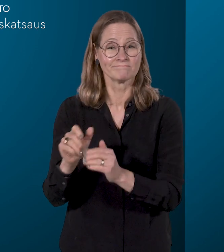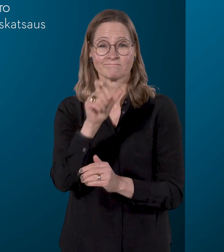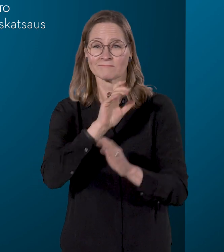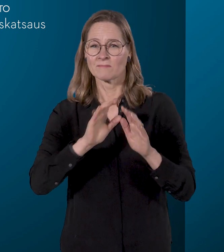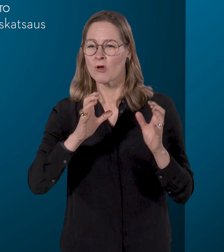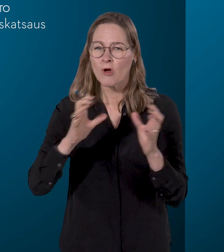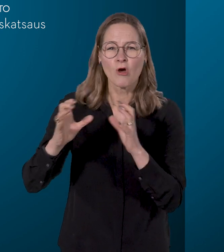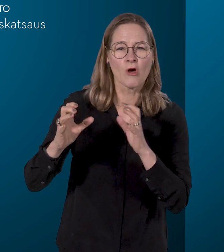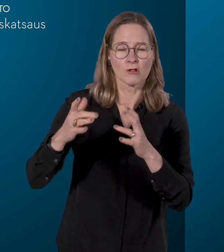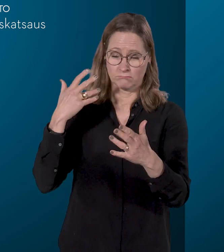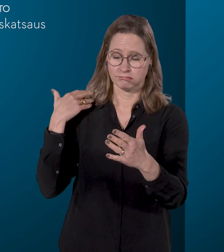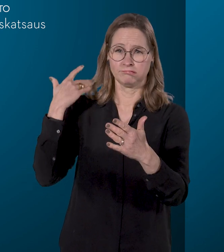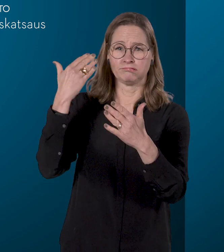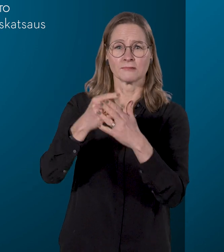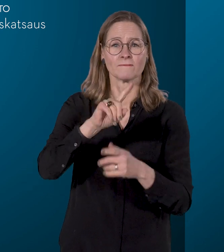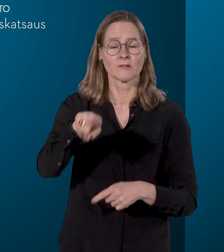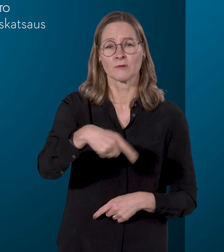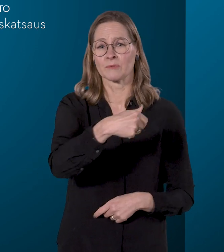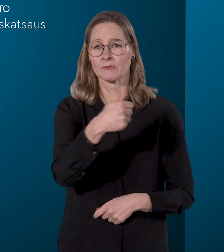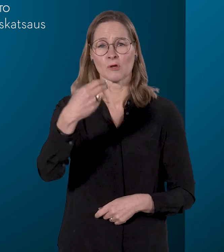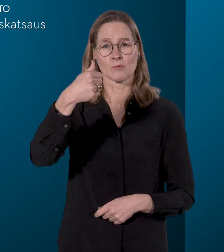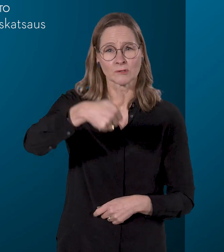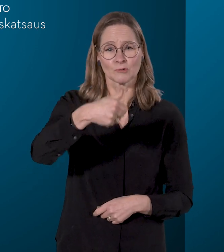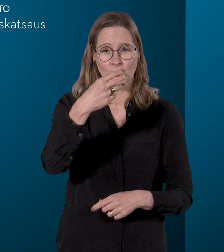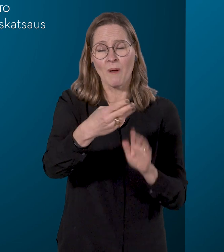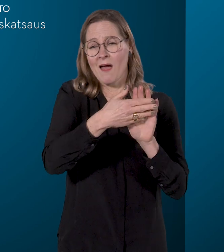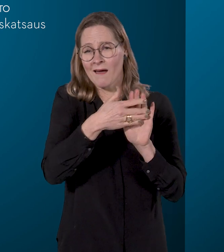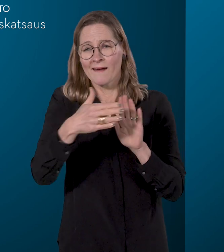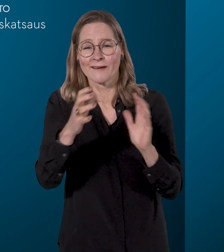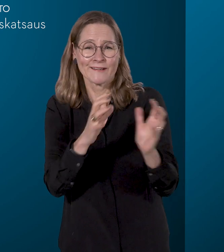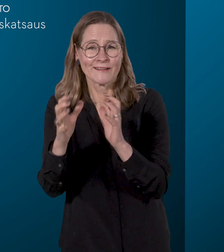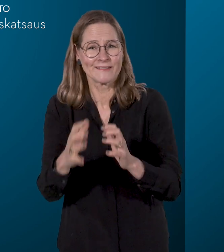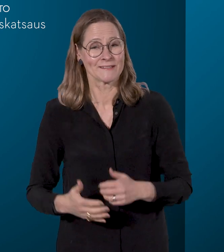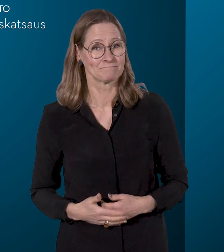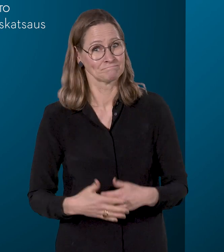jota hän on hoitanut yhtäjaksoisesti aina vuodesta 1993 lähtien.